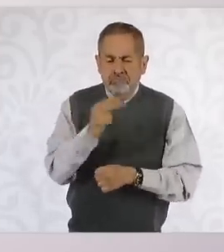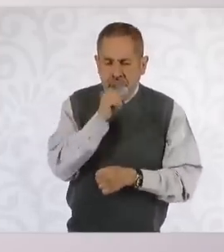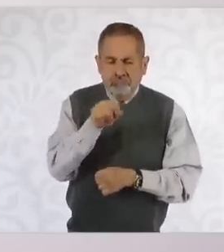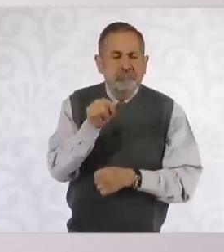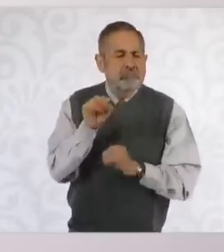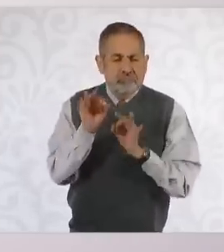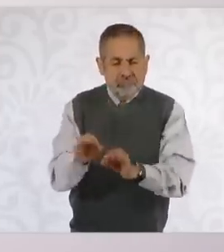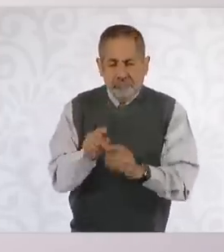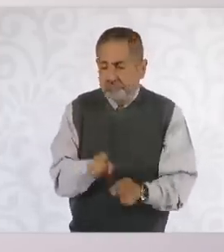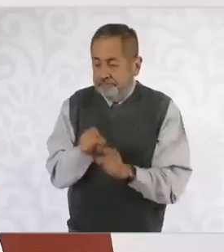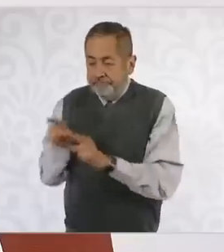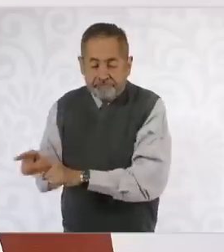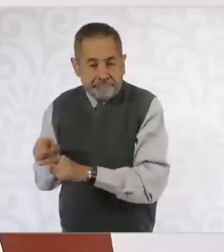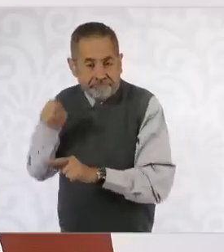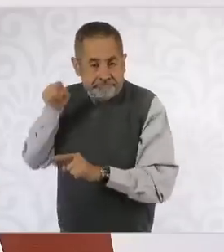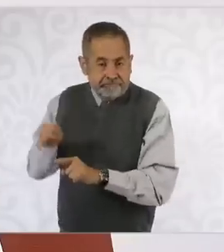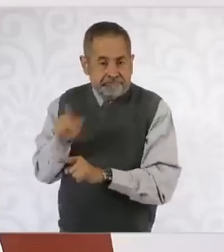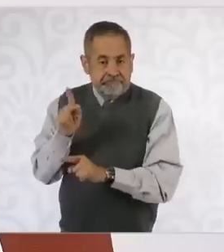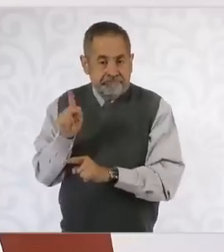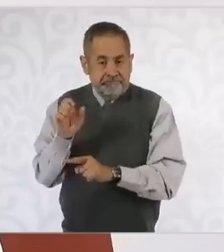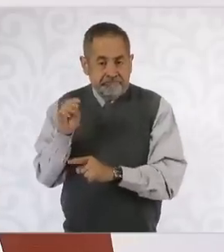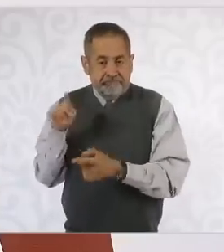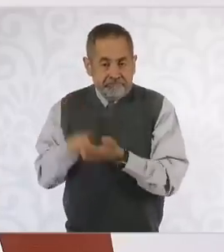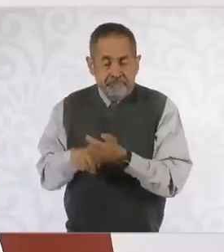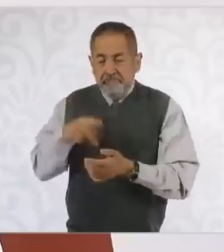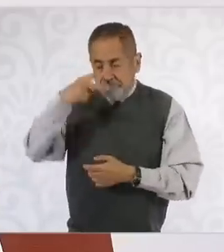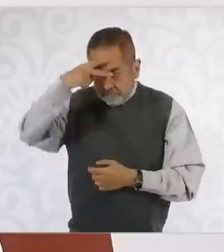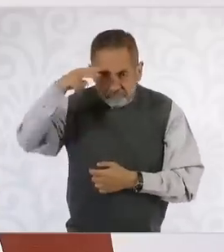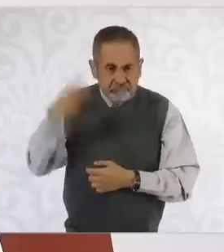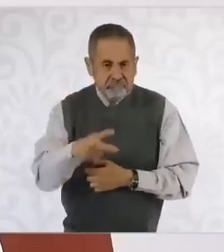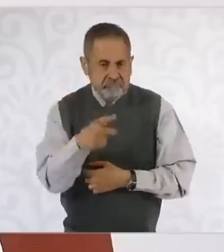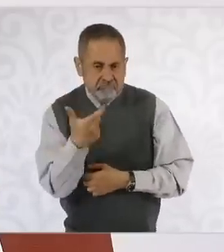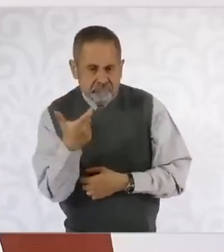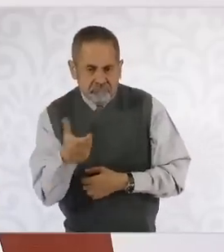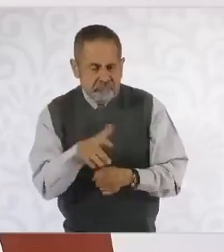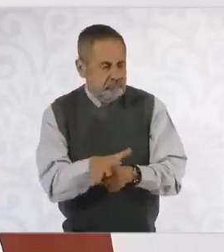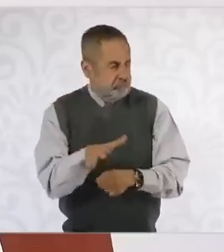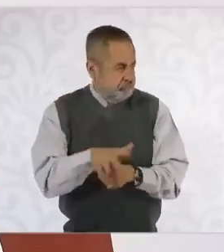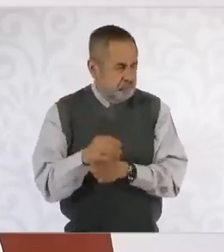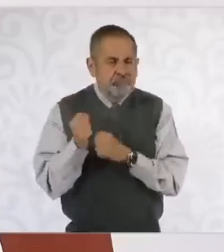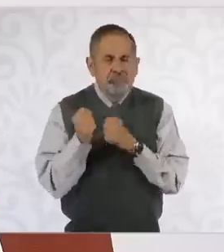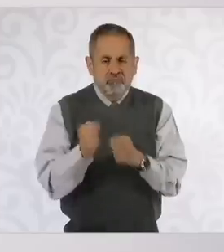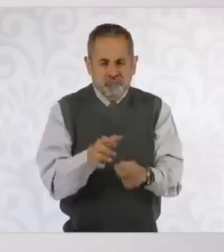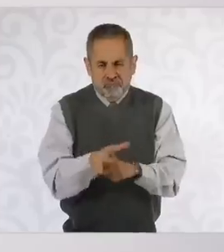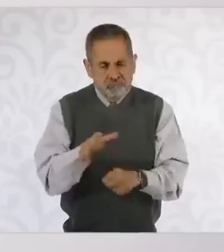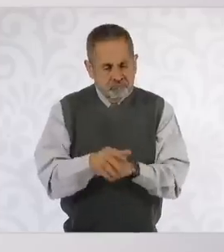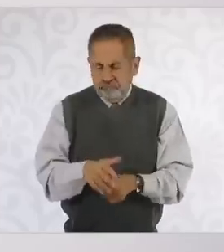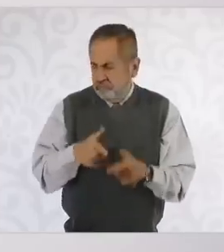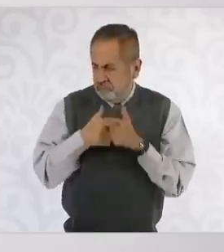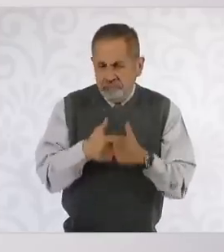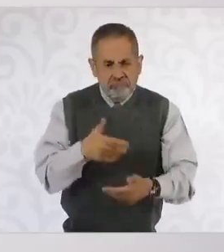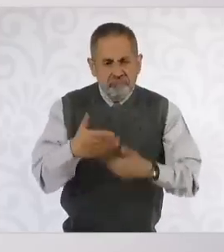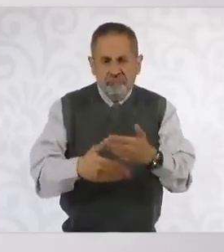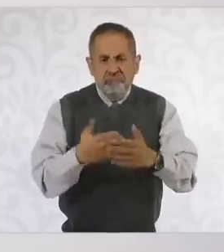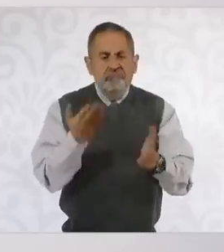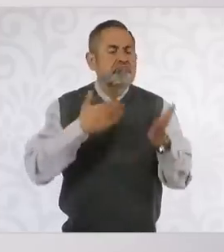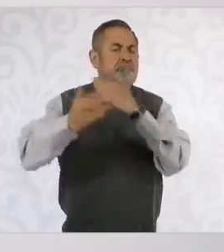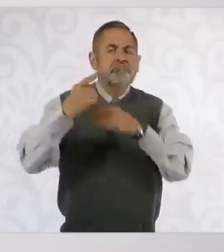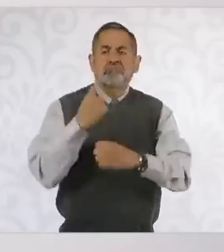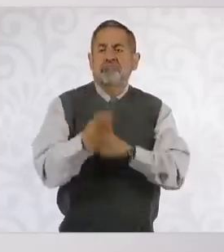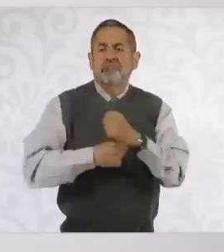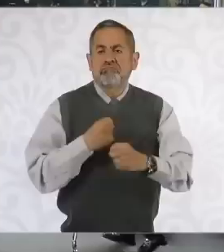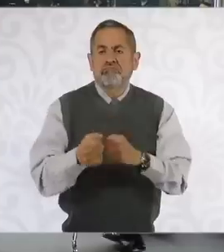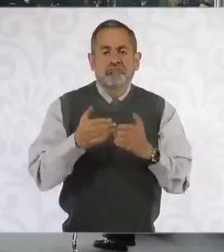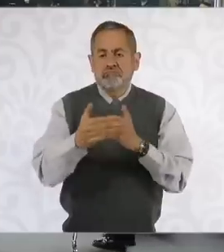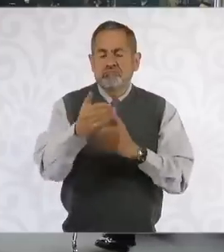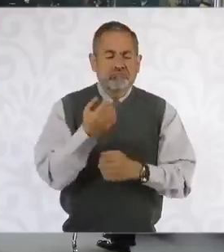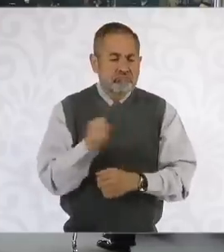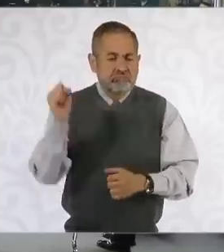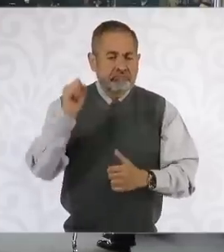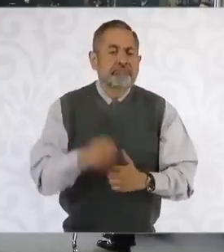economía de México está sólida está fuerte y y vamos a salir adelante el próximo año y también eh